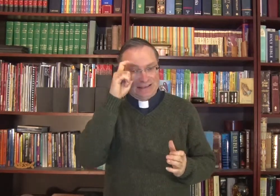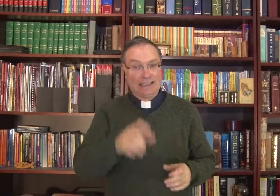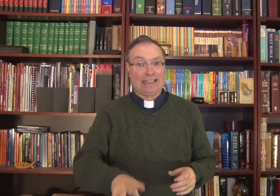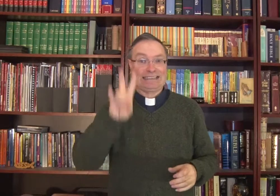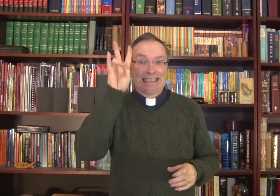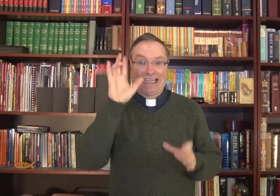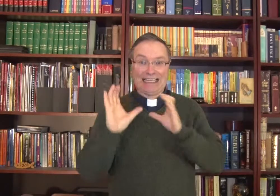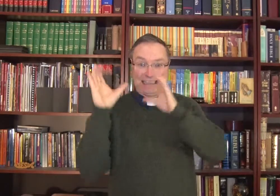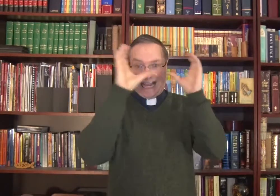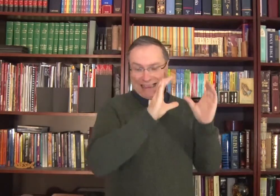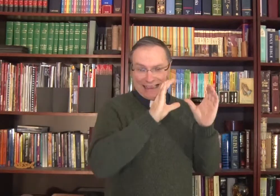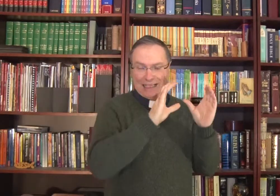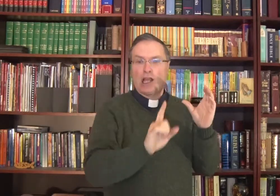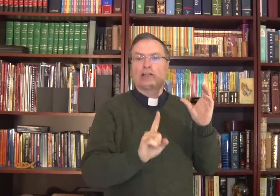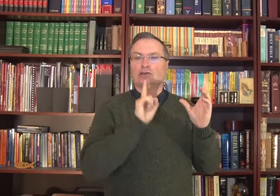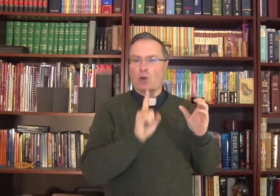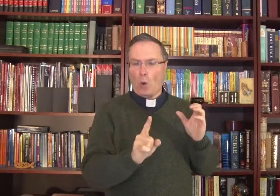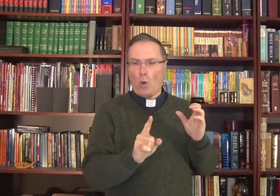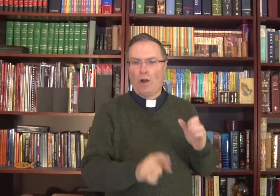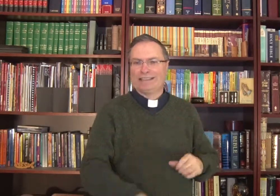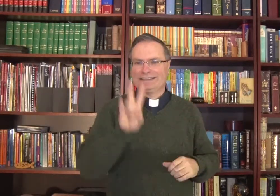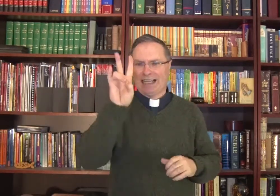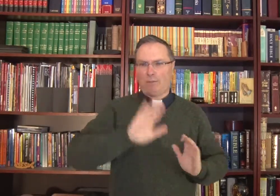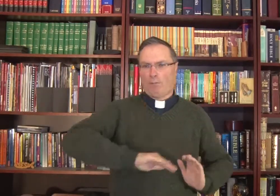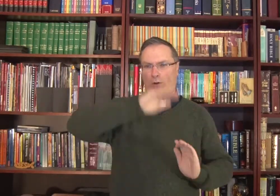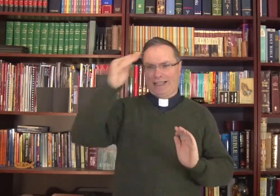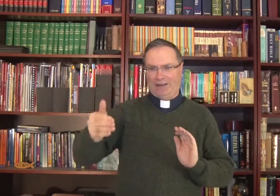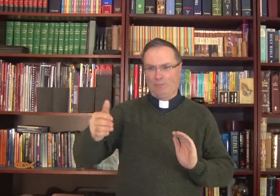Les sept têtes sont sept montagnes